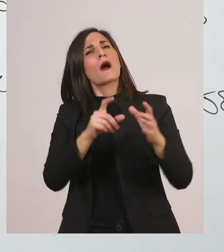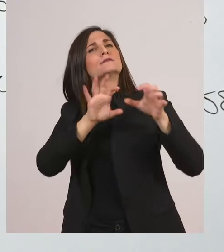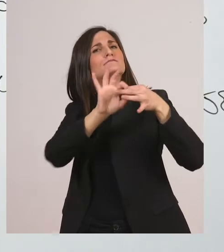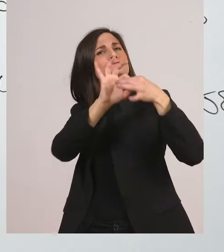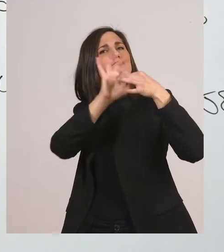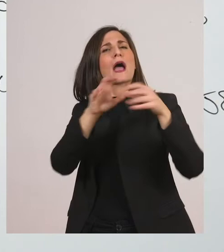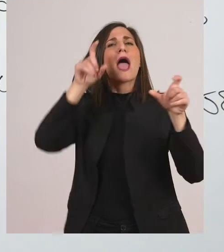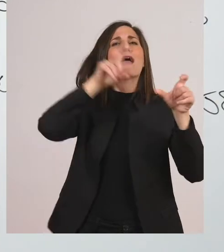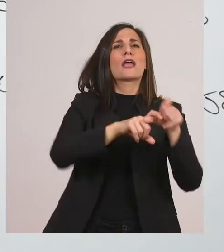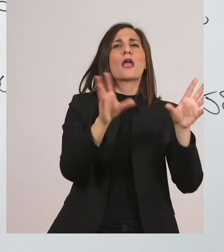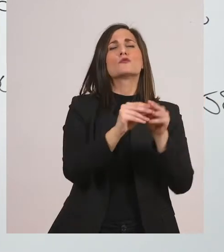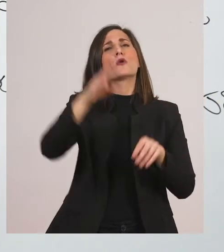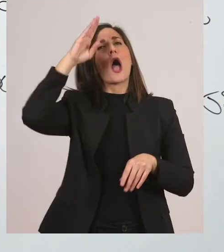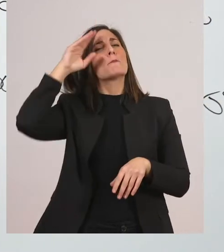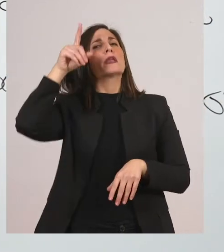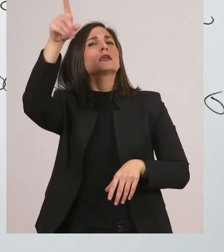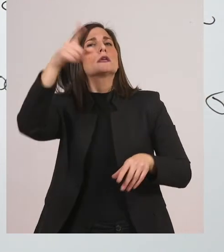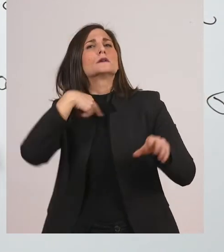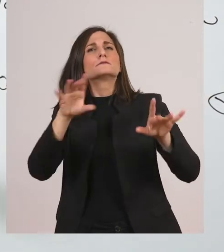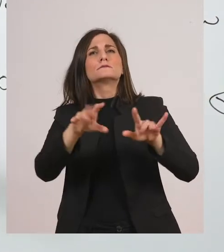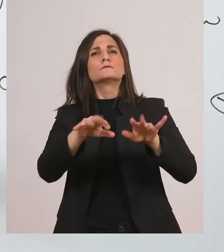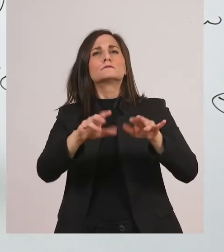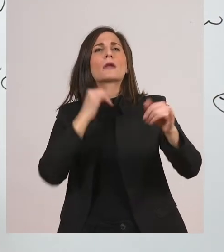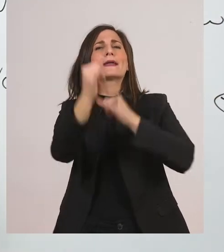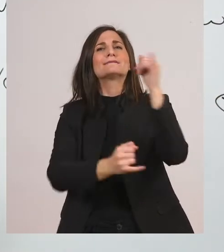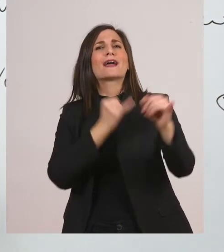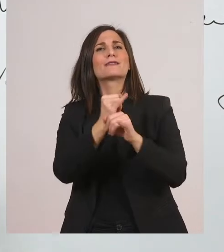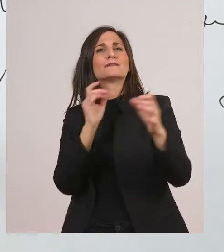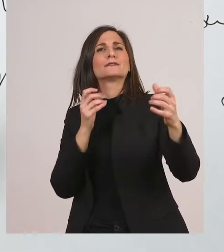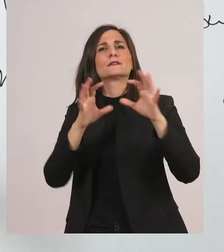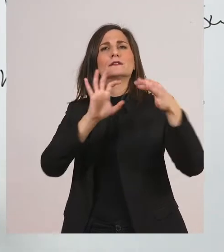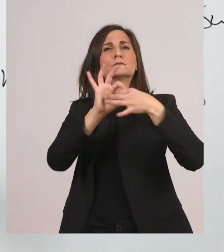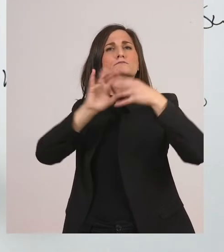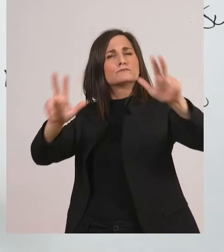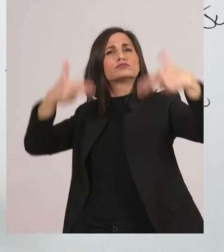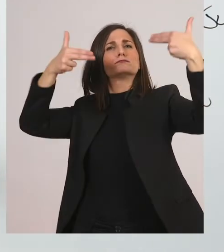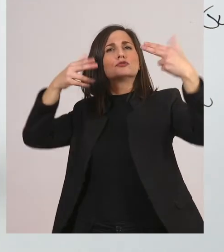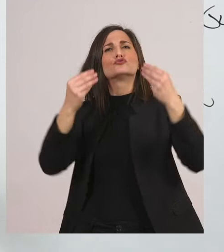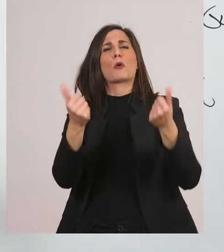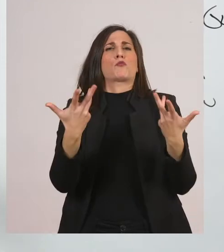Μπορώ να συνεργαστώ με ένα πανεπιστήμιο το οποίο βρίσκεται στην Αγγλία. Και αυτό μπορώ να το κάνω μέσα από νέα μέσα που μας δίνει η τεχνολογία.